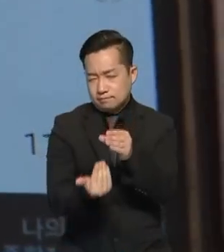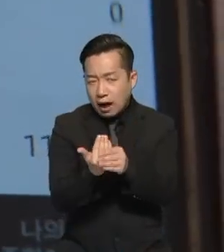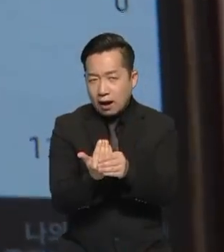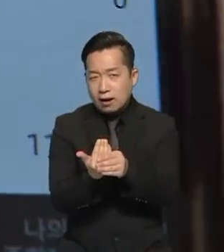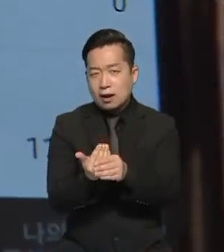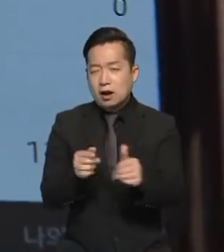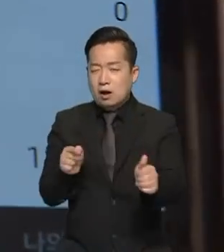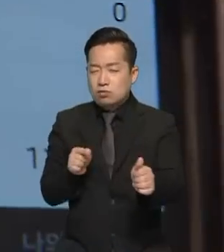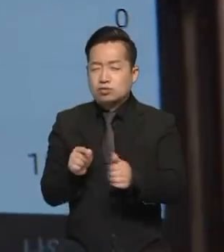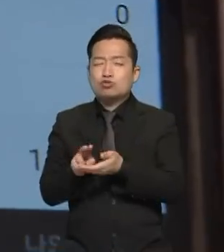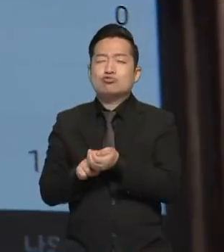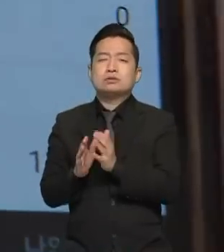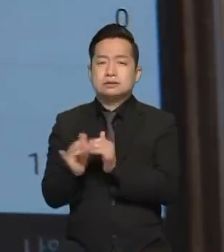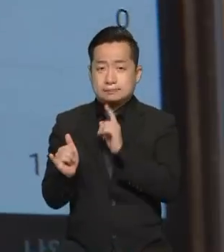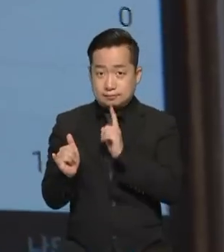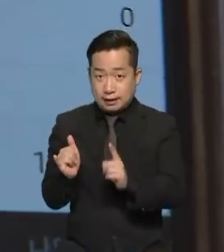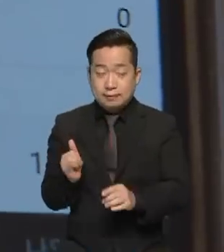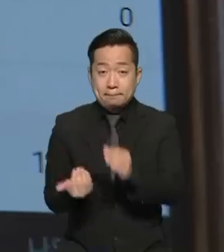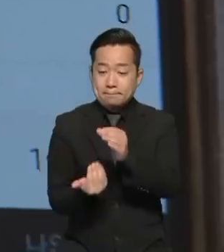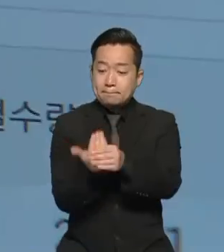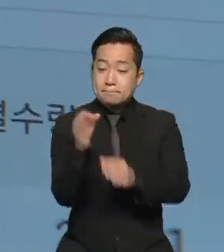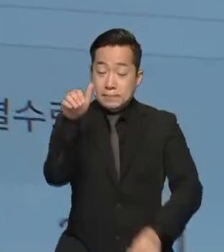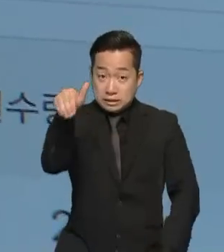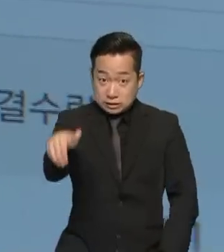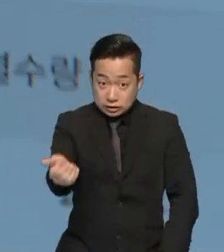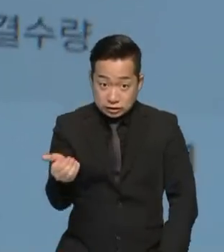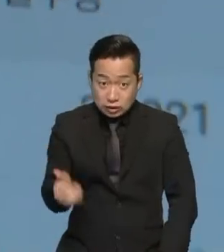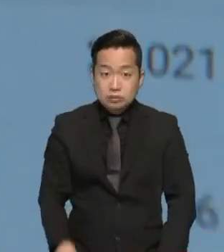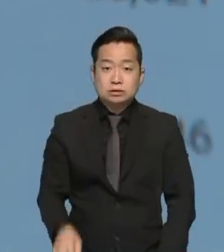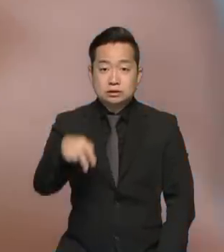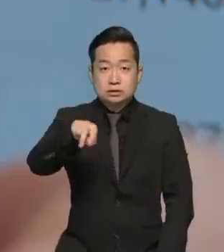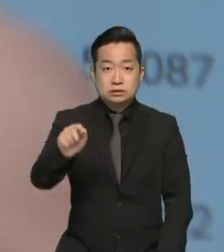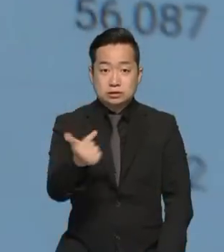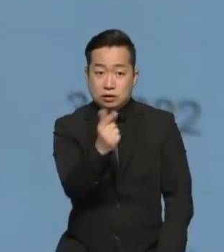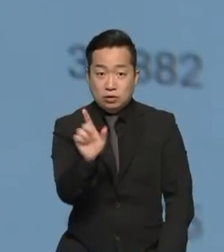배후라고 주장했습니다. 폭락 사태 발생 직전 선광 등 일부 종목에서 급증한 공매도를 주도한 세력이